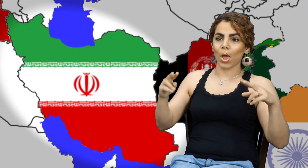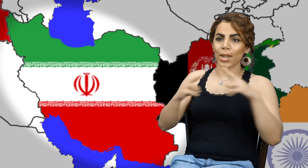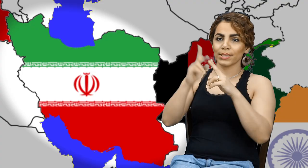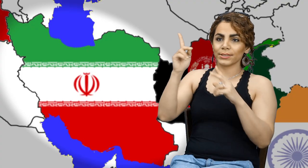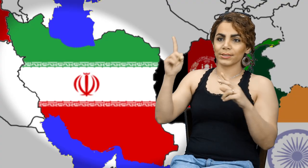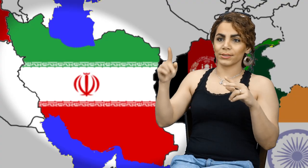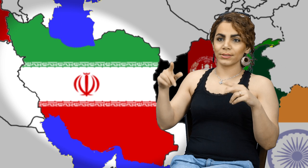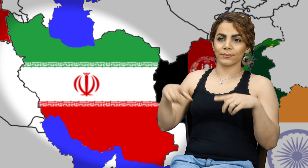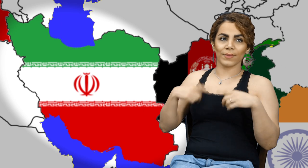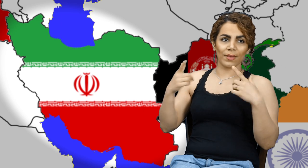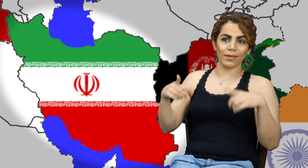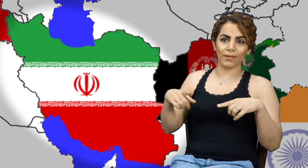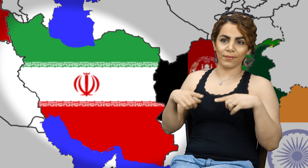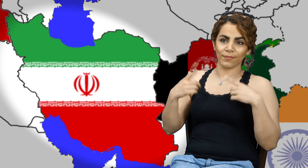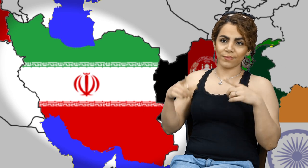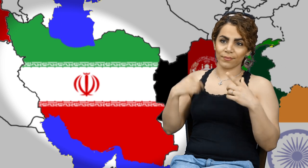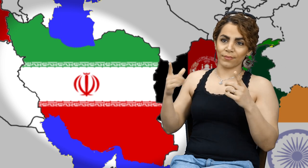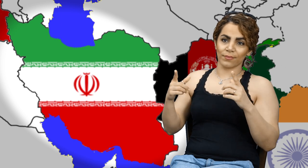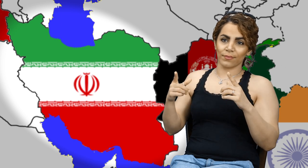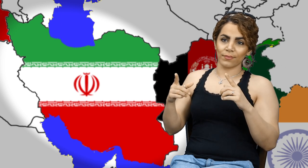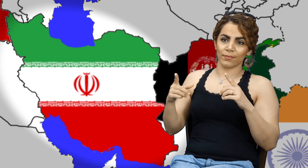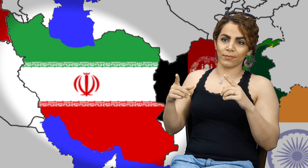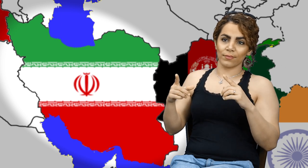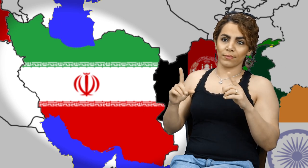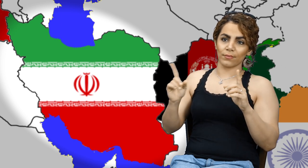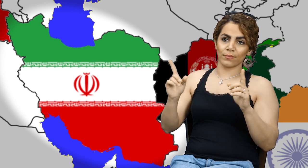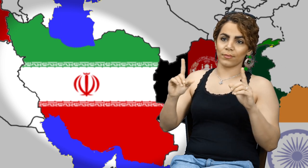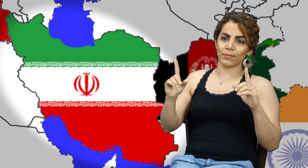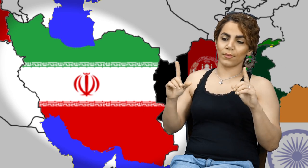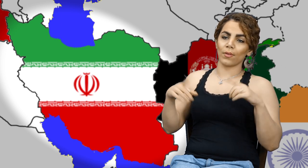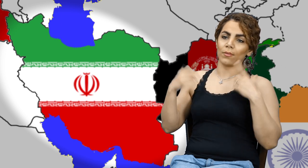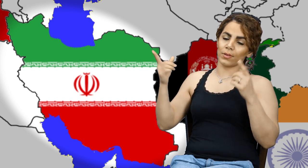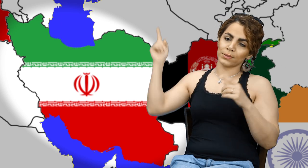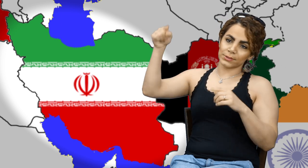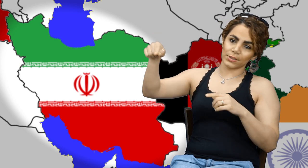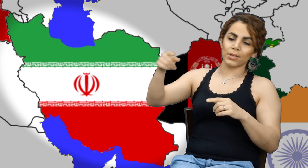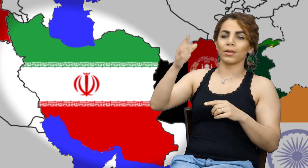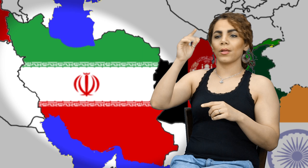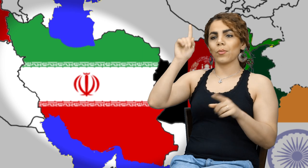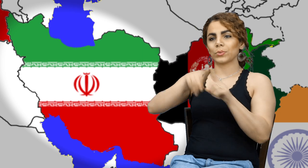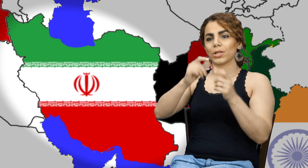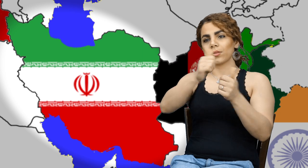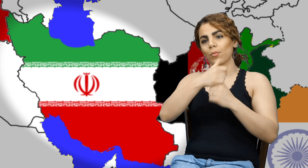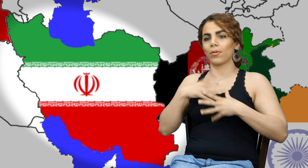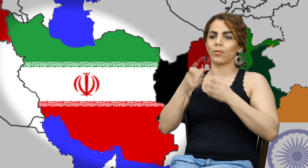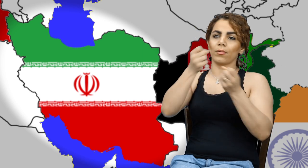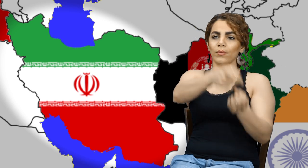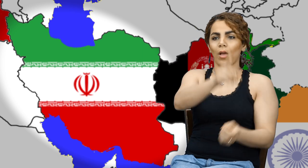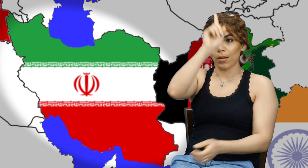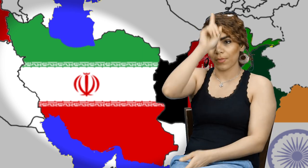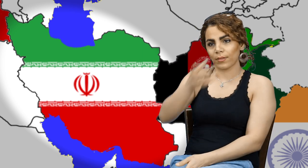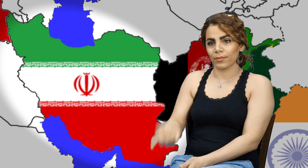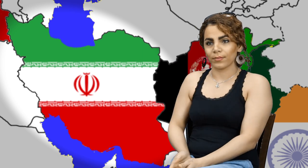In Paris angekommen holte uns mein Bruder ab und brachte uns nach Deutschland.